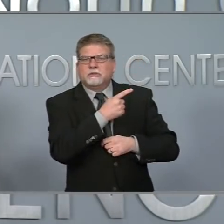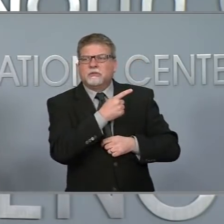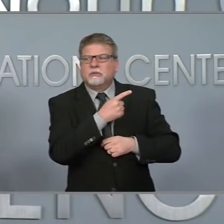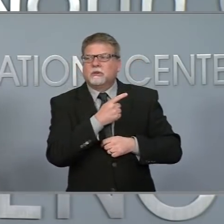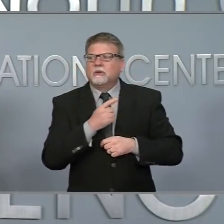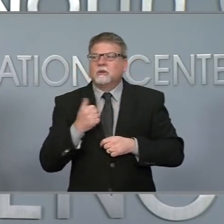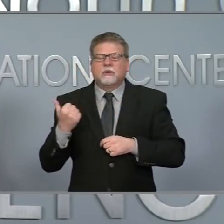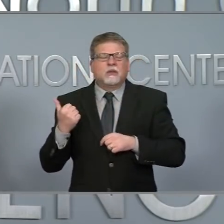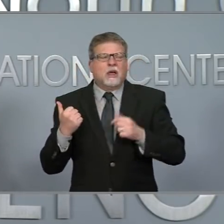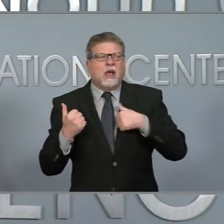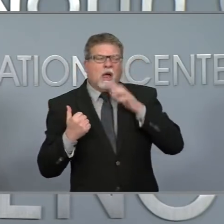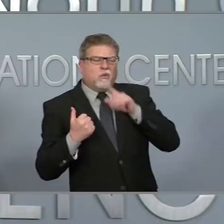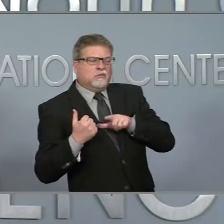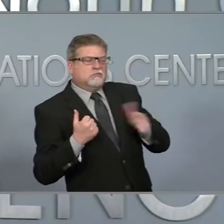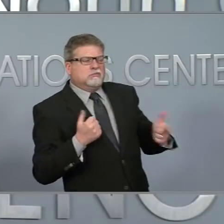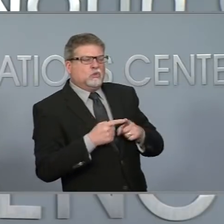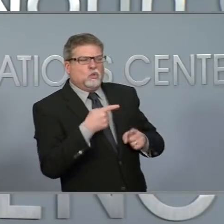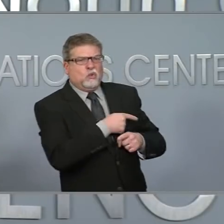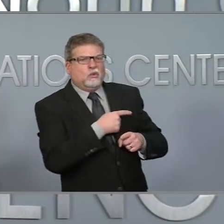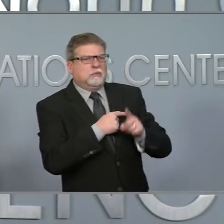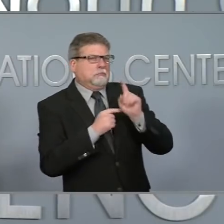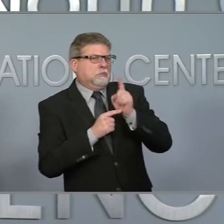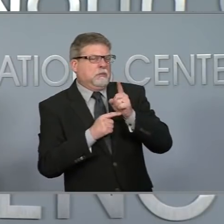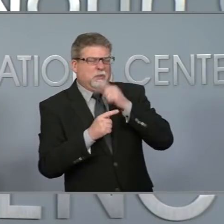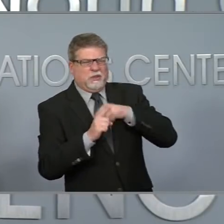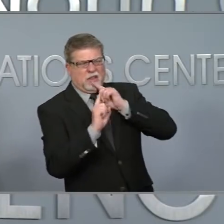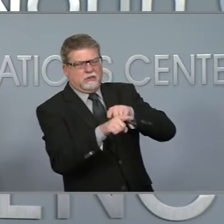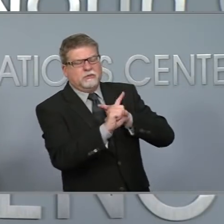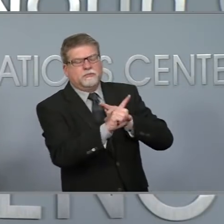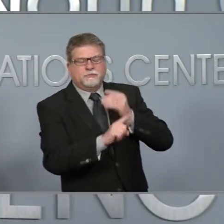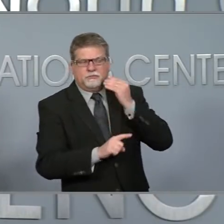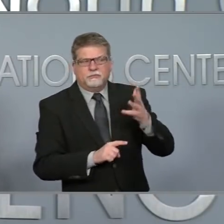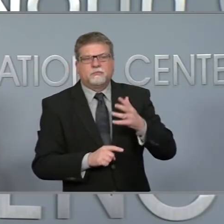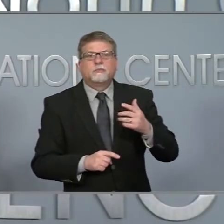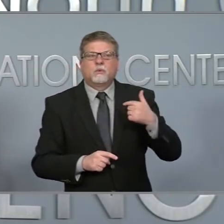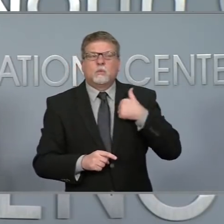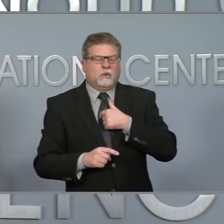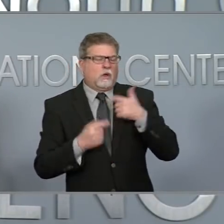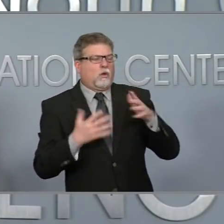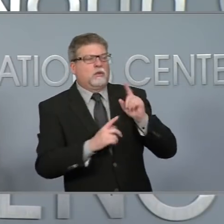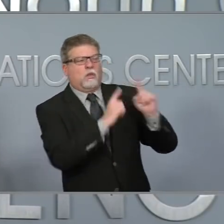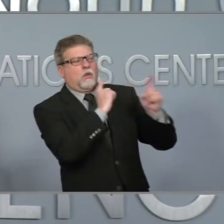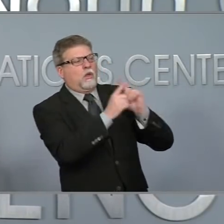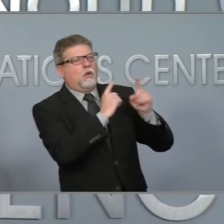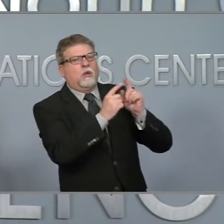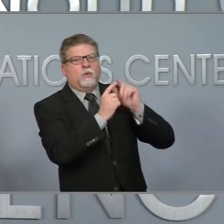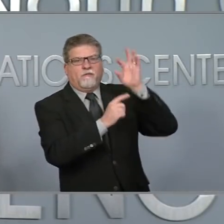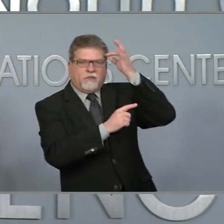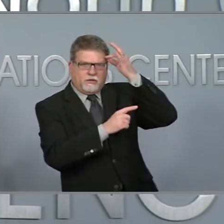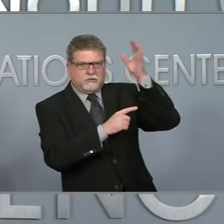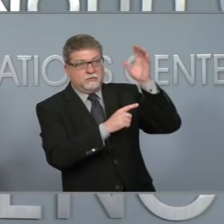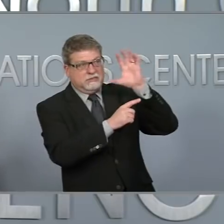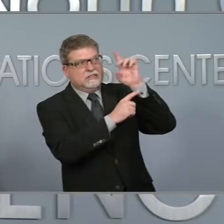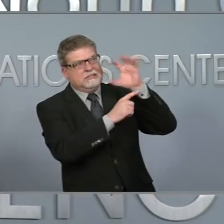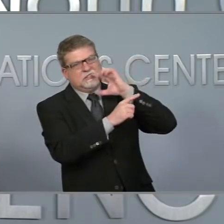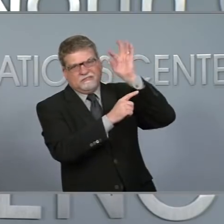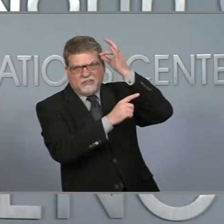crías, pero en este momento no lo han hecho. Así que. Porque tienen la seguridad por los